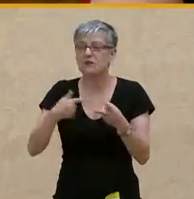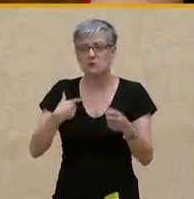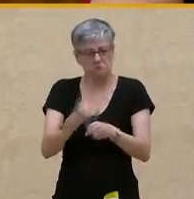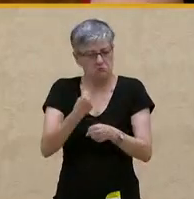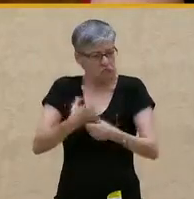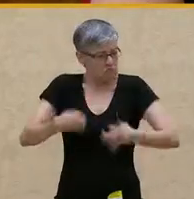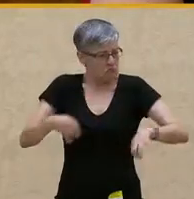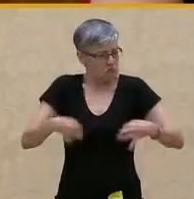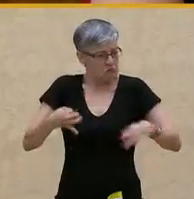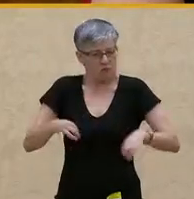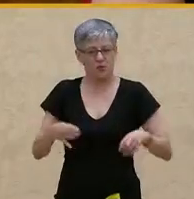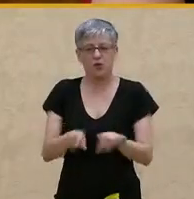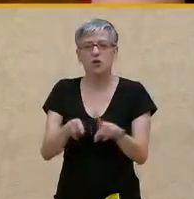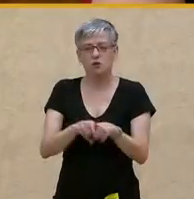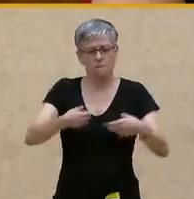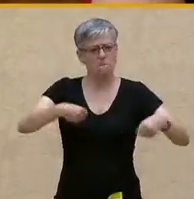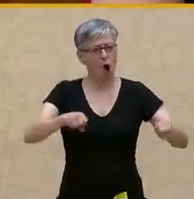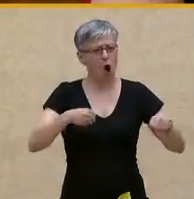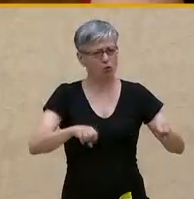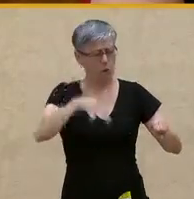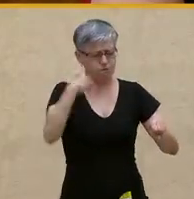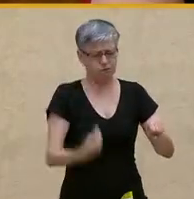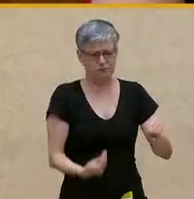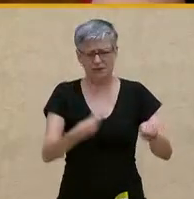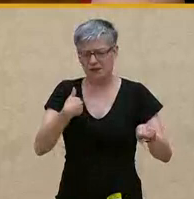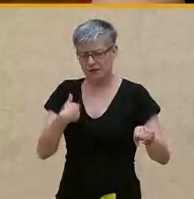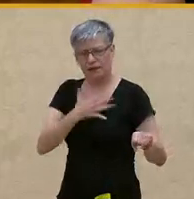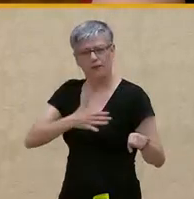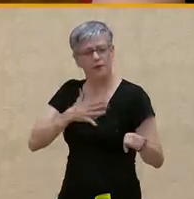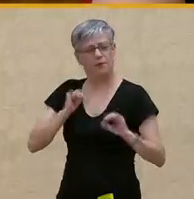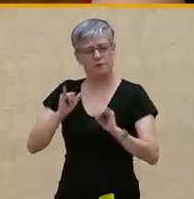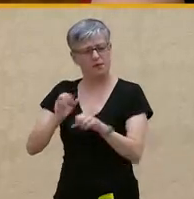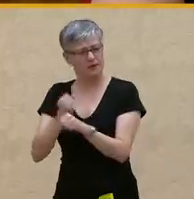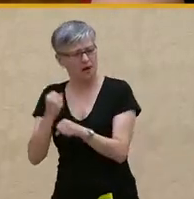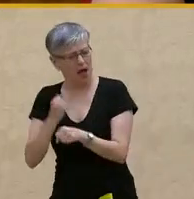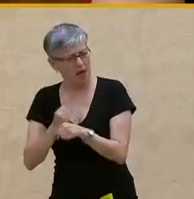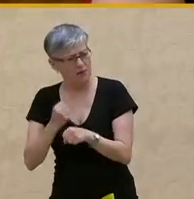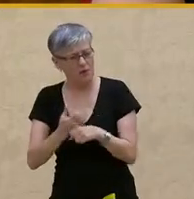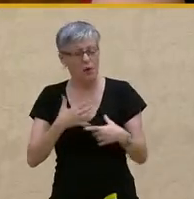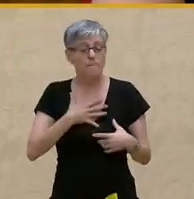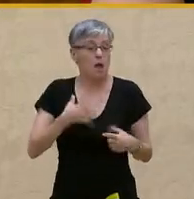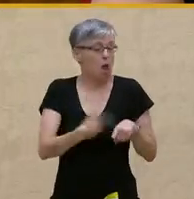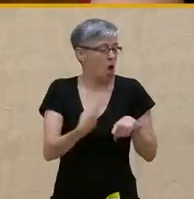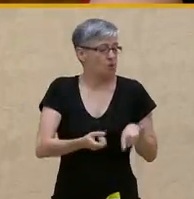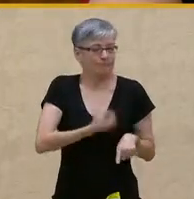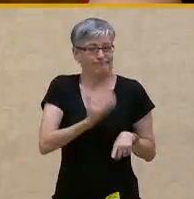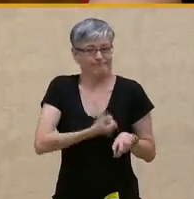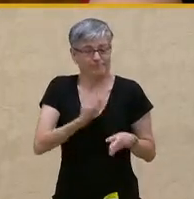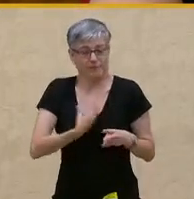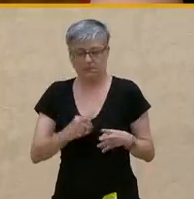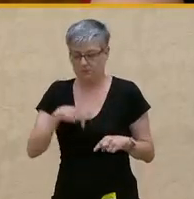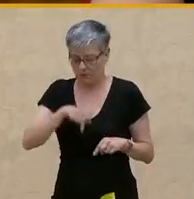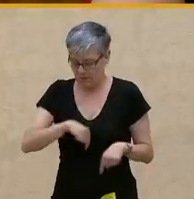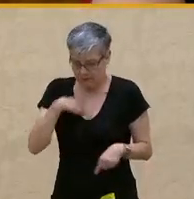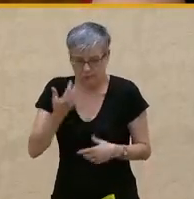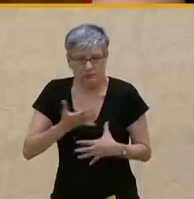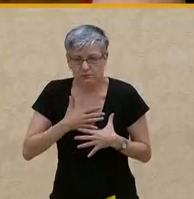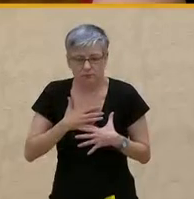tenía mi Harley Davison y disfrutaba de mi trabajo y de mis pasiones. Y de la noche a la mañana esta